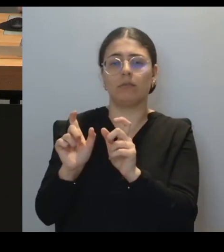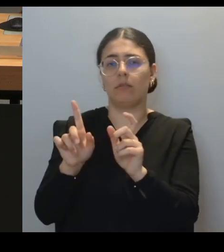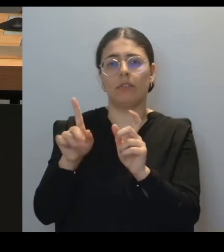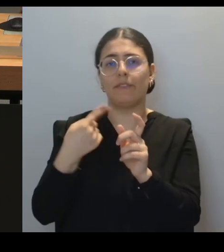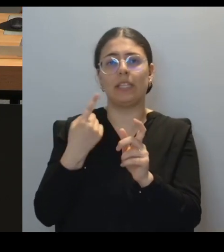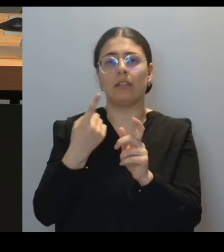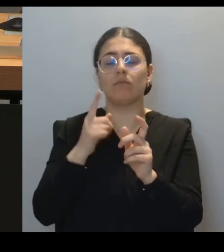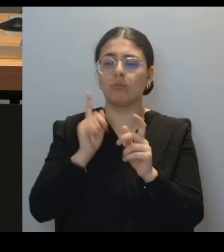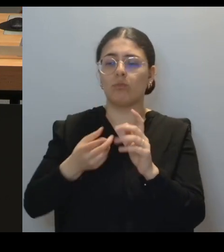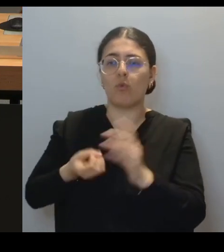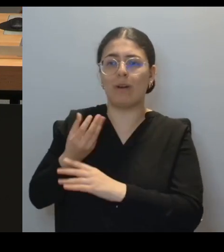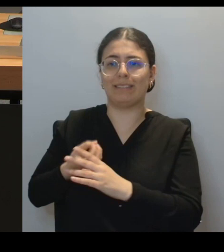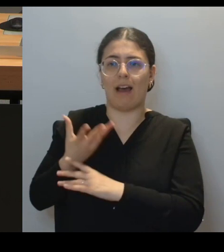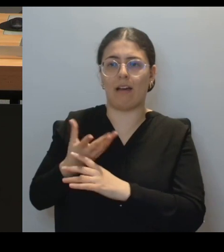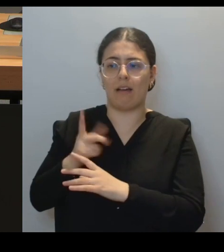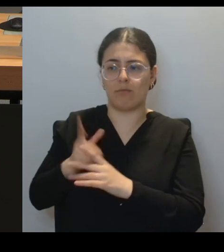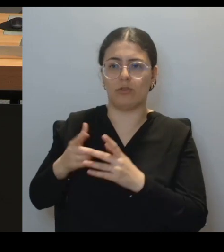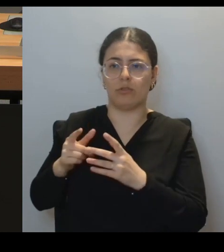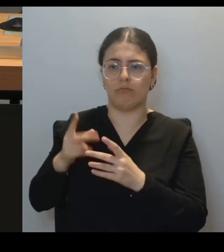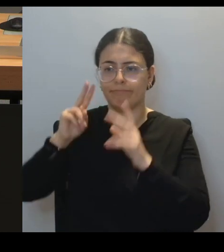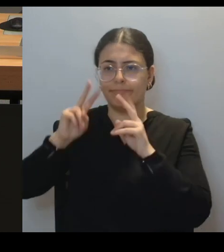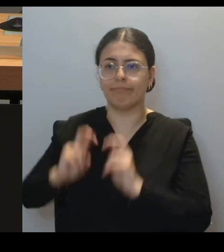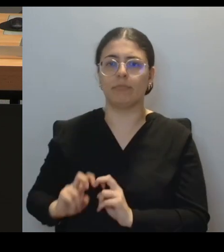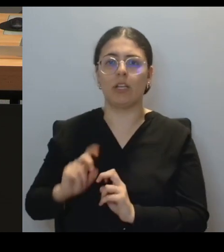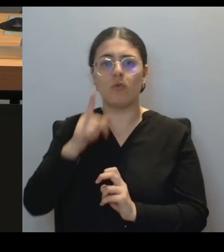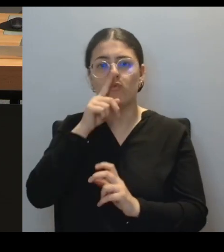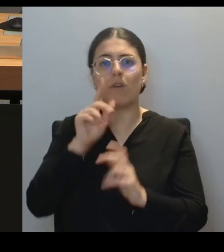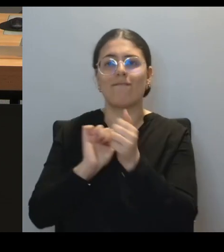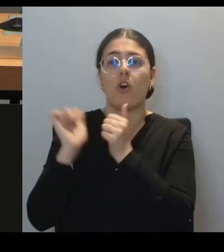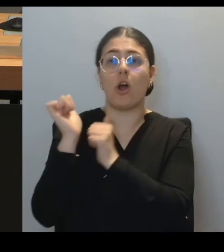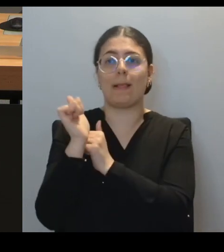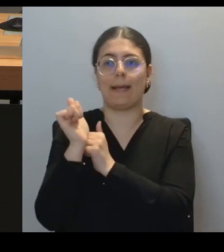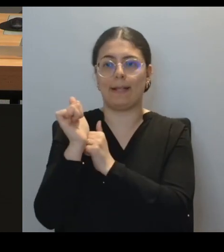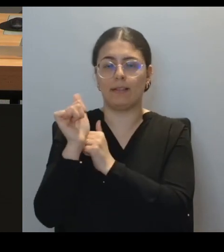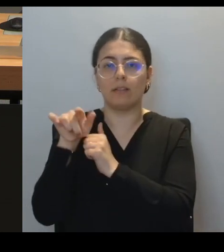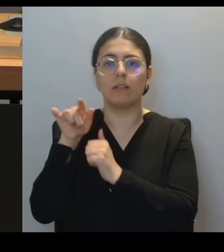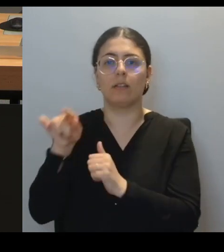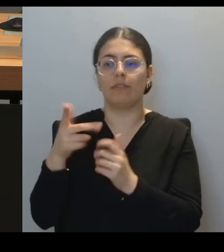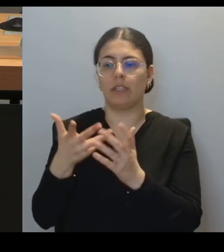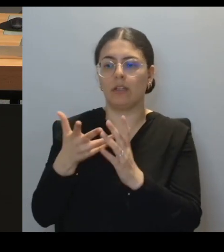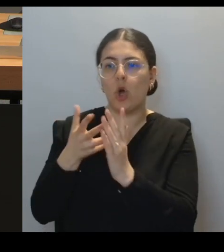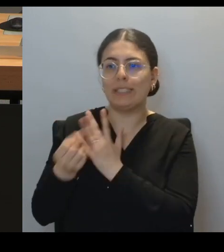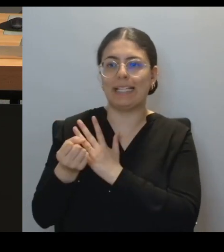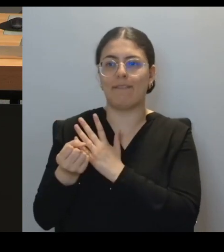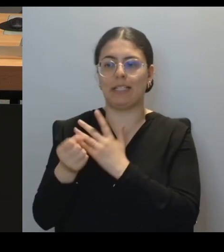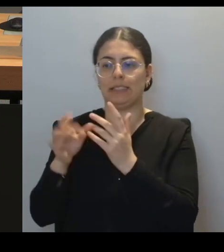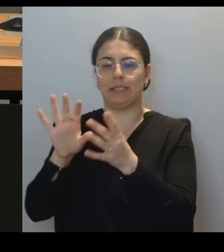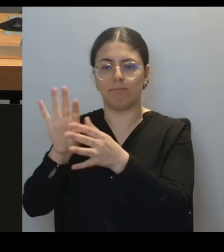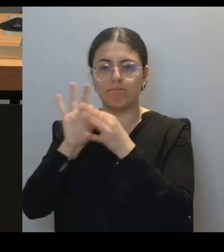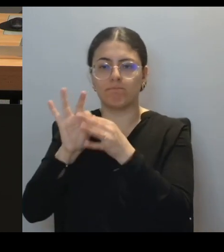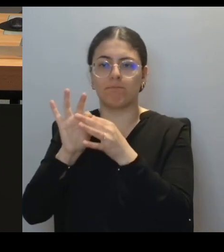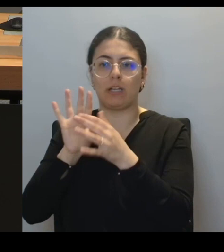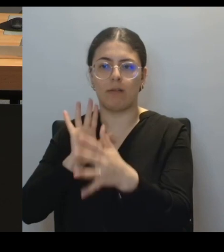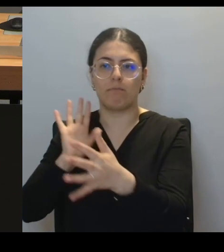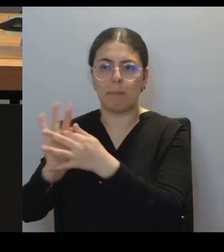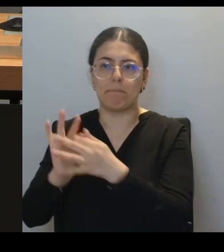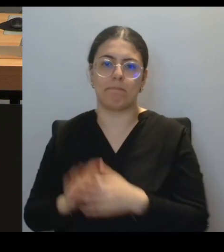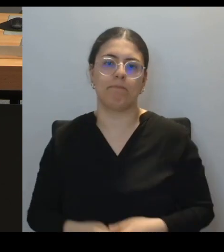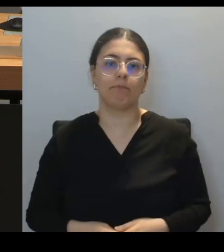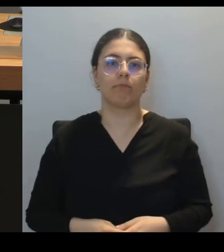bei den Folgen eines bereits begangenen Verbrechens anknüpfen kann. Die Schleierfahndung, anders als Sie es darstellen, ist also kein